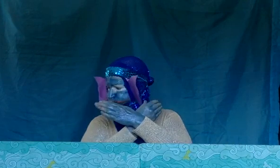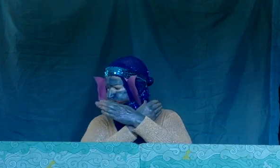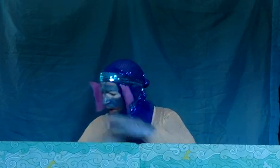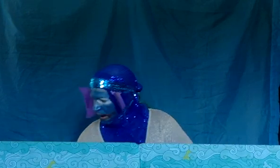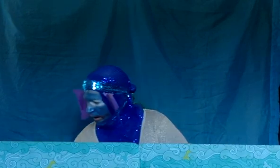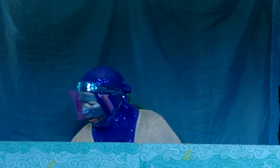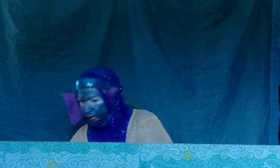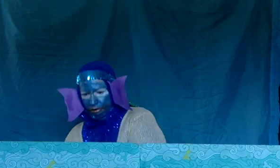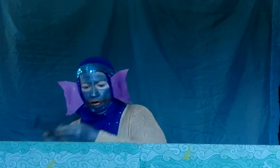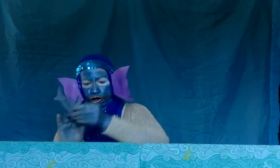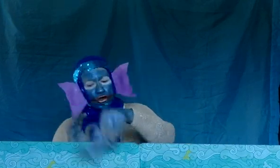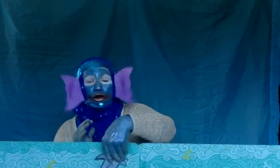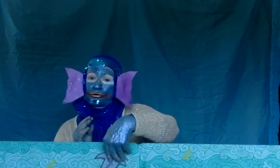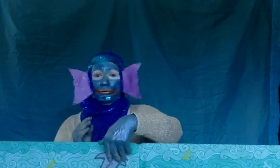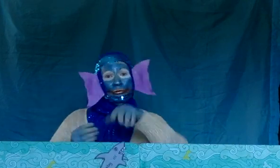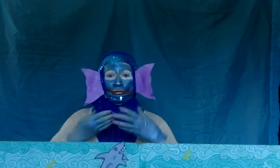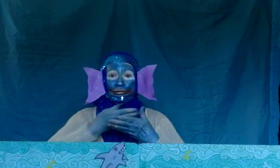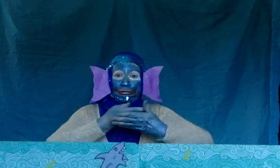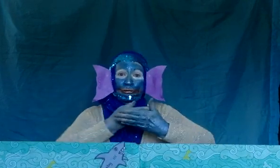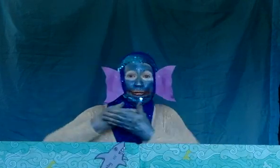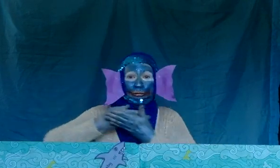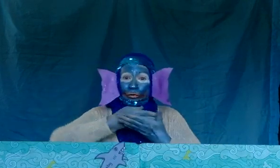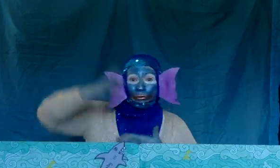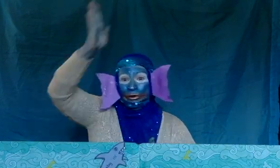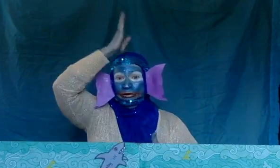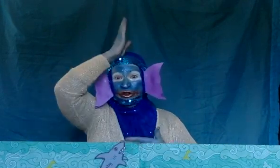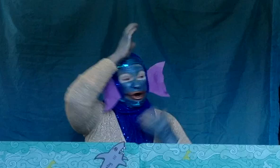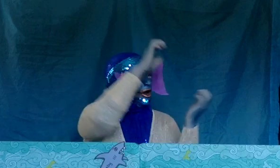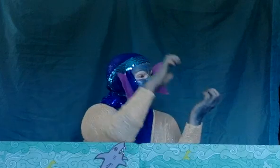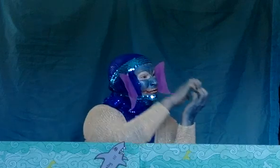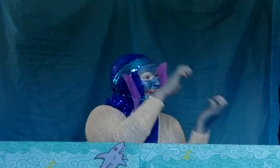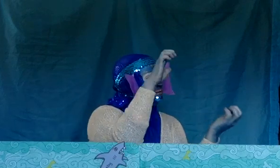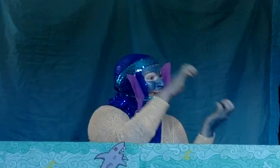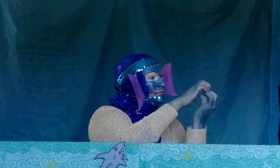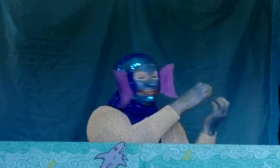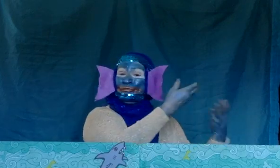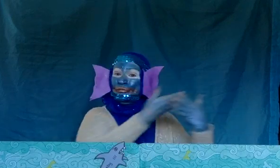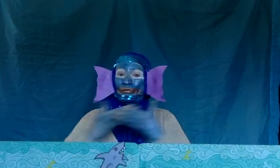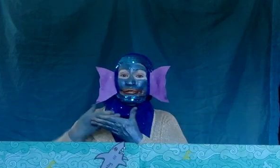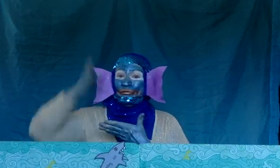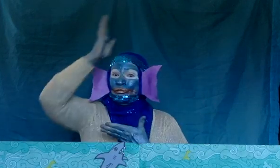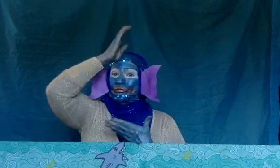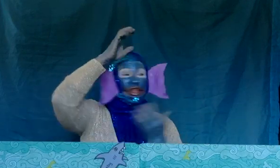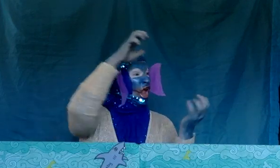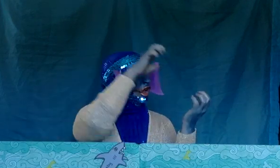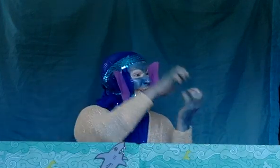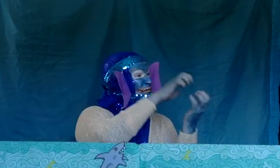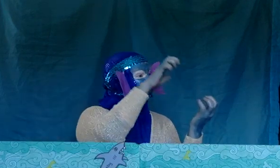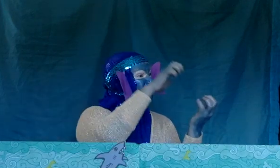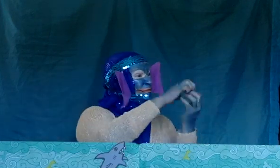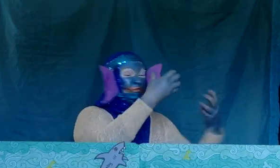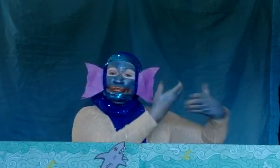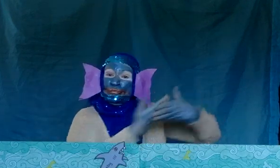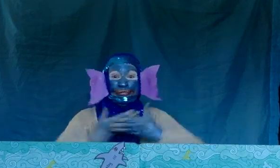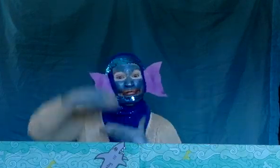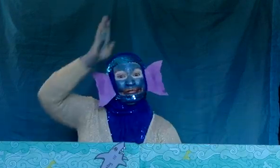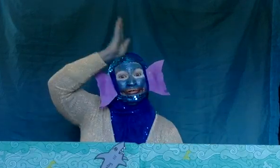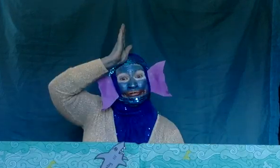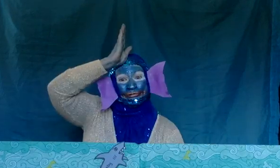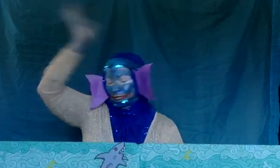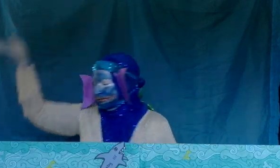Baby Shark. Do-do-do-do-do-do (3X) Baby Shark